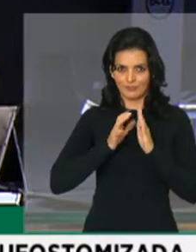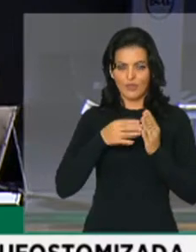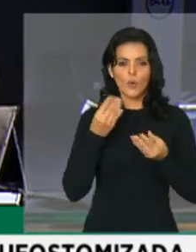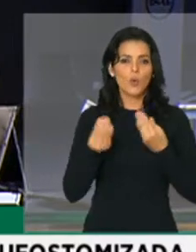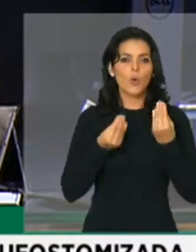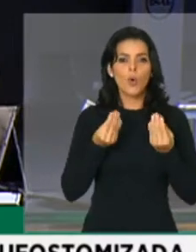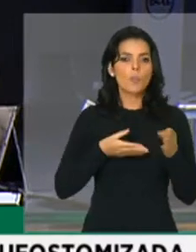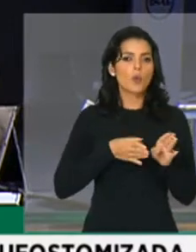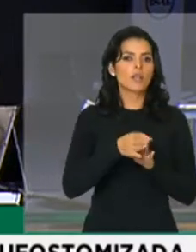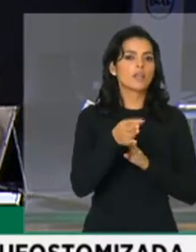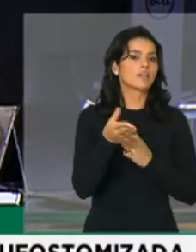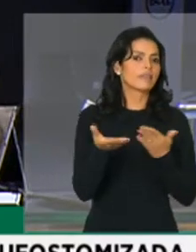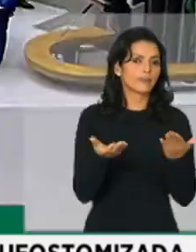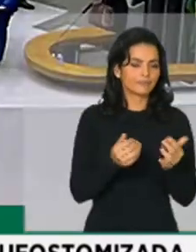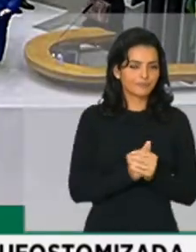POR ESSA SITUAÇÃO. QUERO APROVEITAR ESSE RESTANTE DE